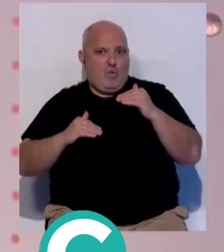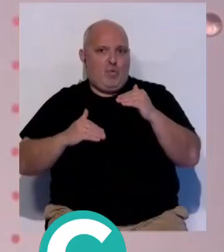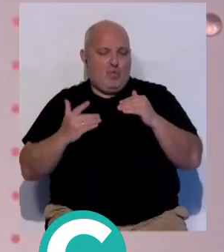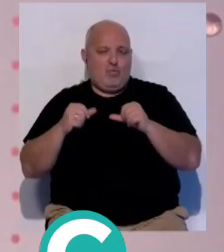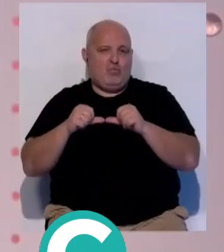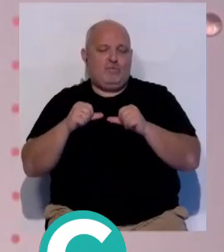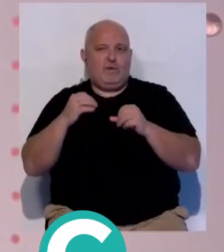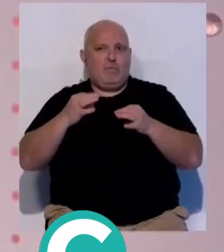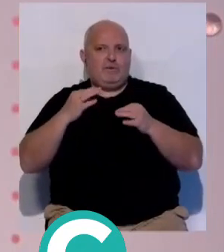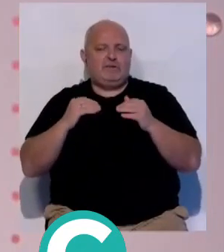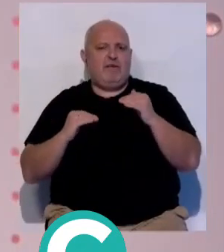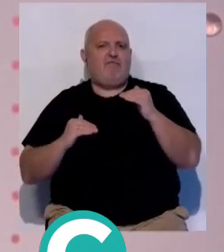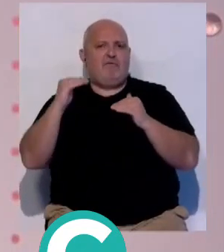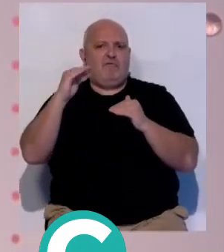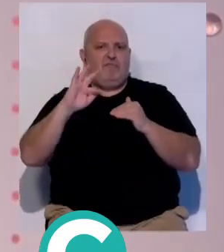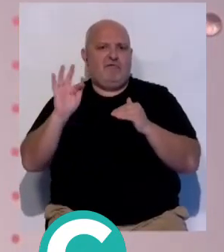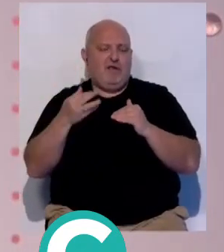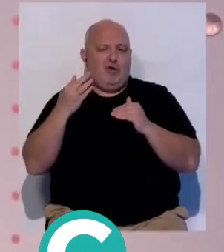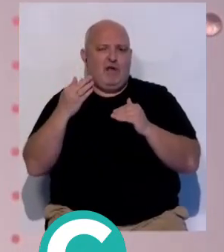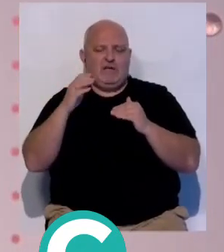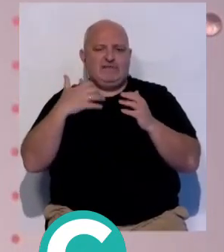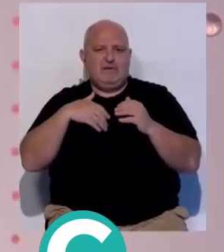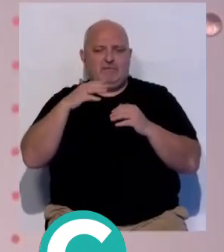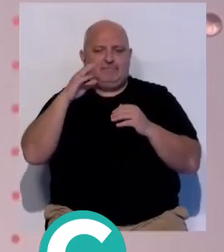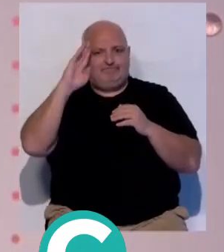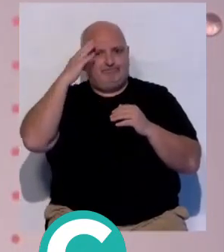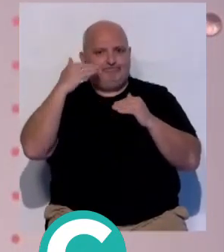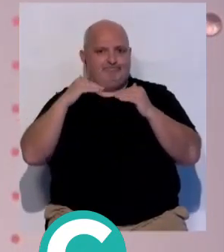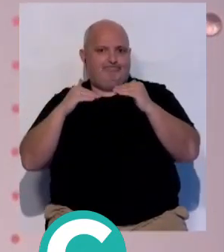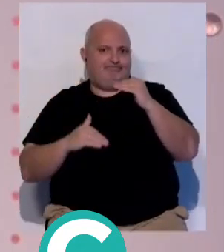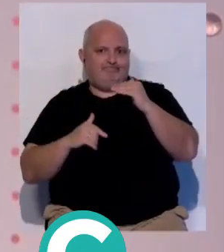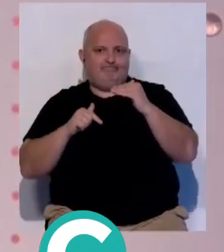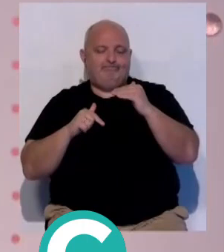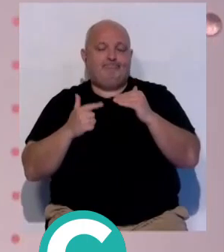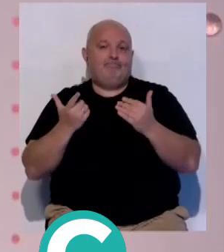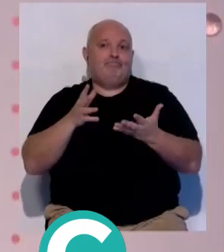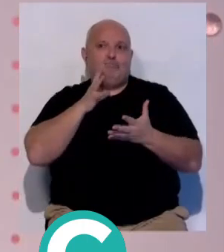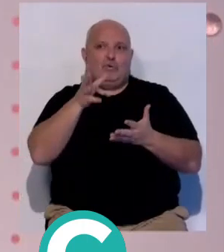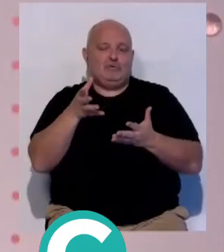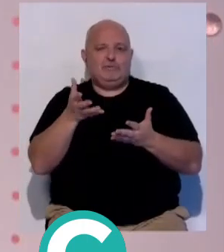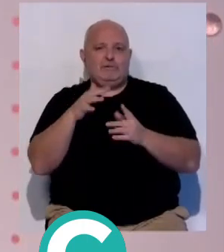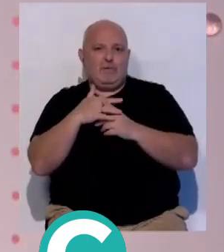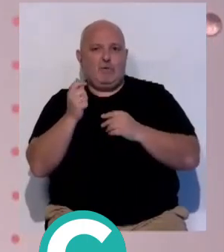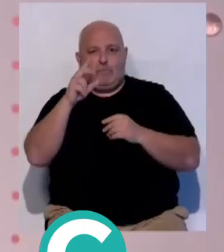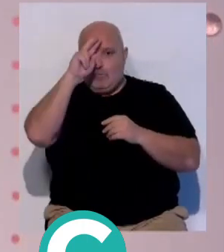aspira al menos a estar en posiciones de puestos europeos y a clasificarse todo lo que pueda en